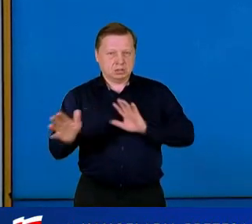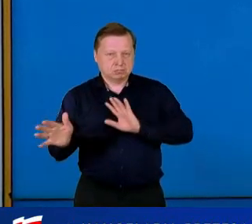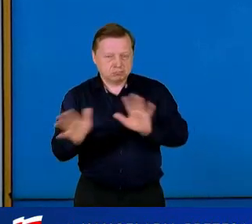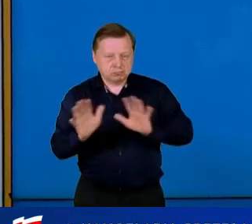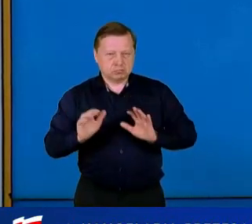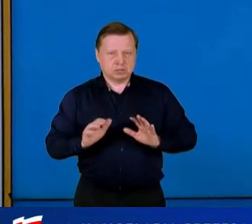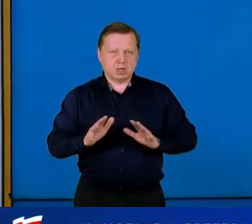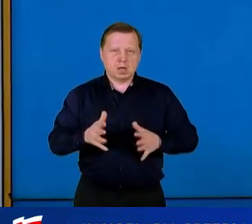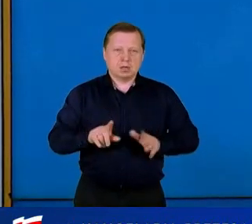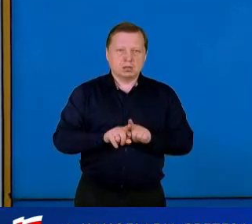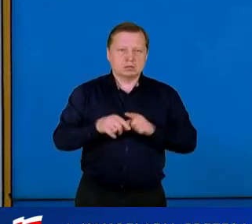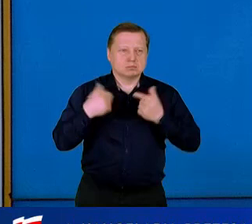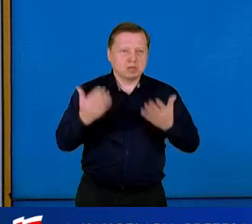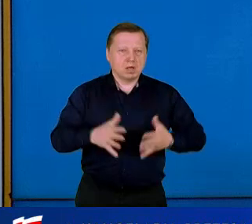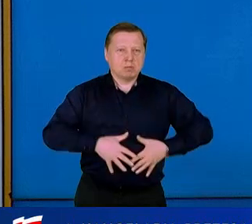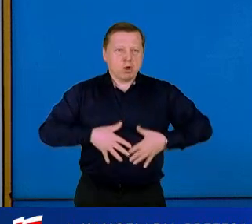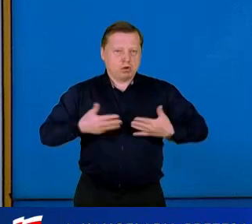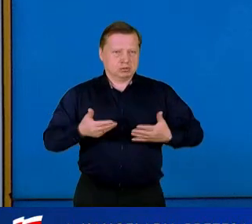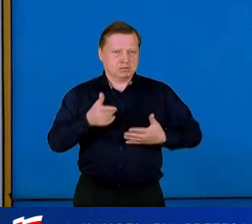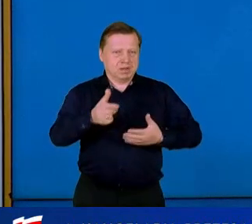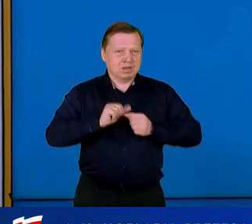podziw za jej odwagę bardzo często,